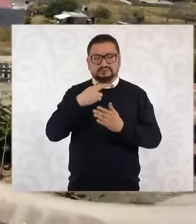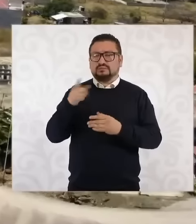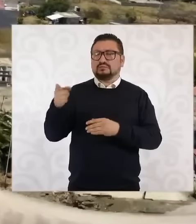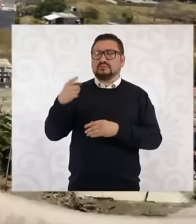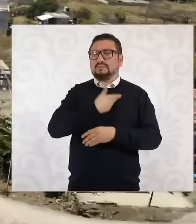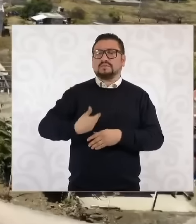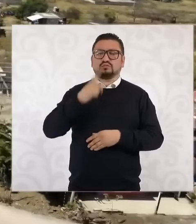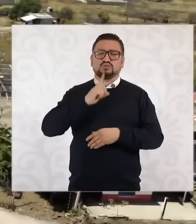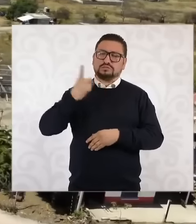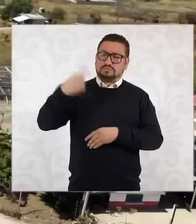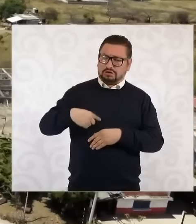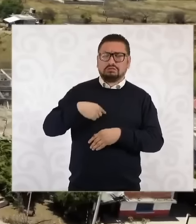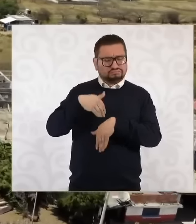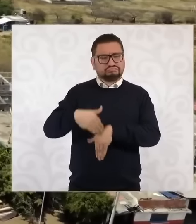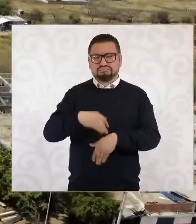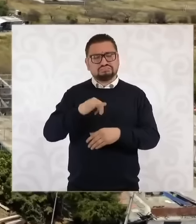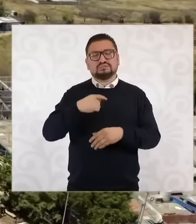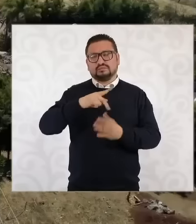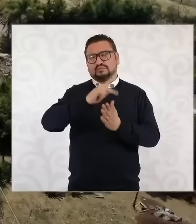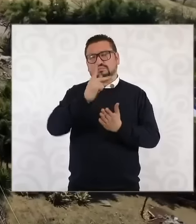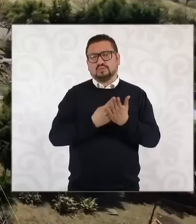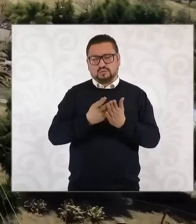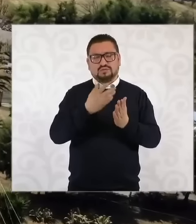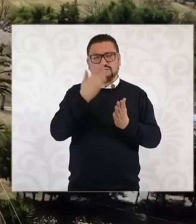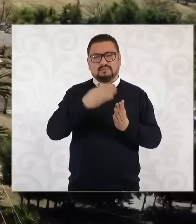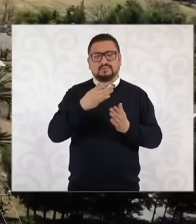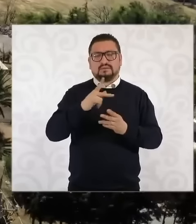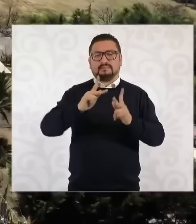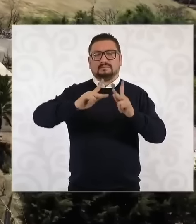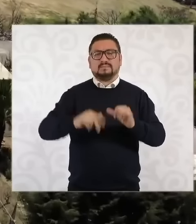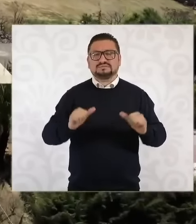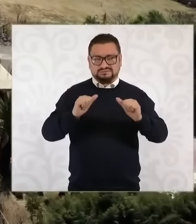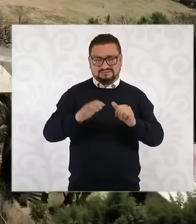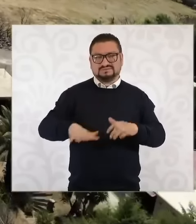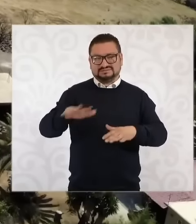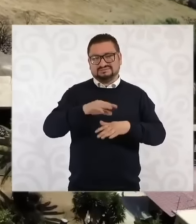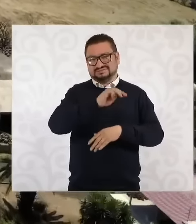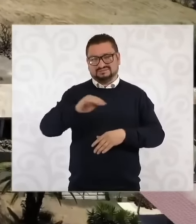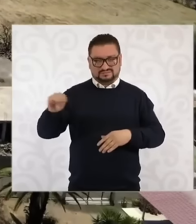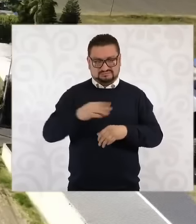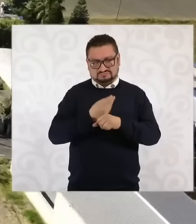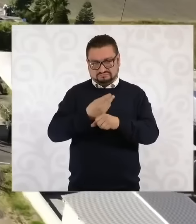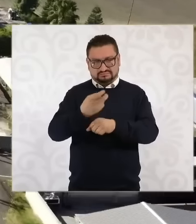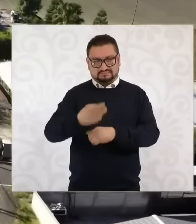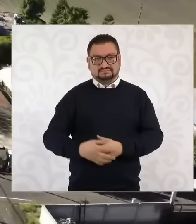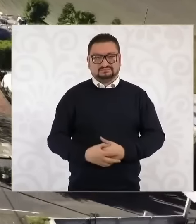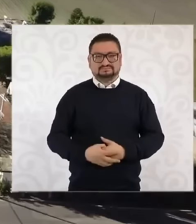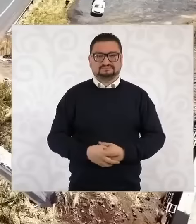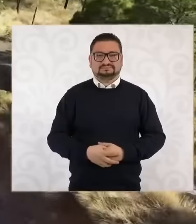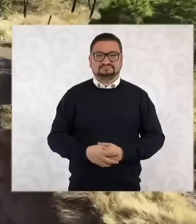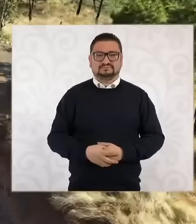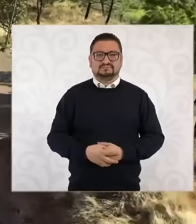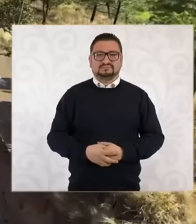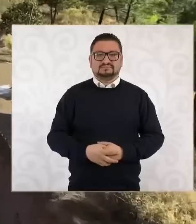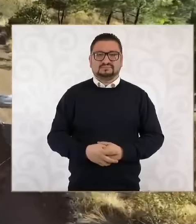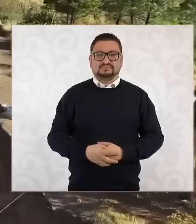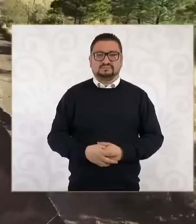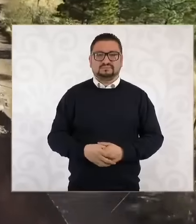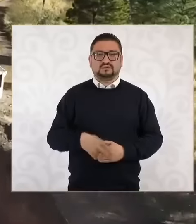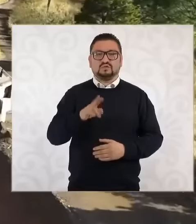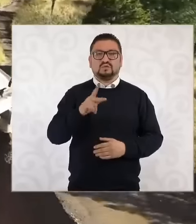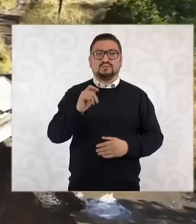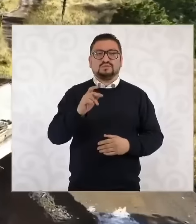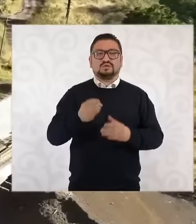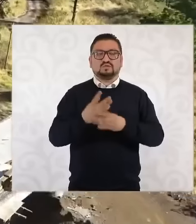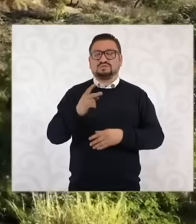presidenta y como parte del programa de de paz en Michoacán. Adelante en Uruapa, Nueva Italia. Eh,